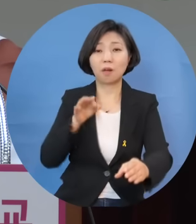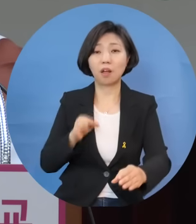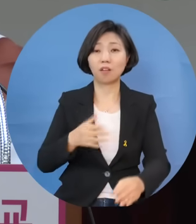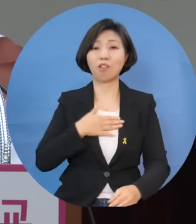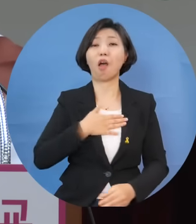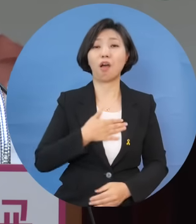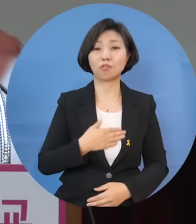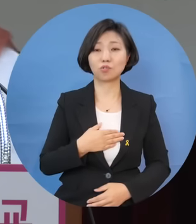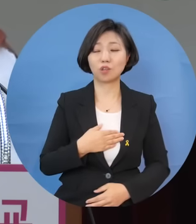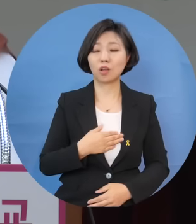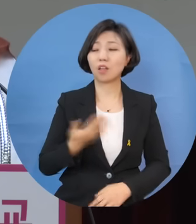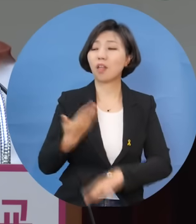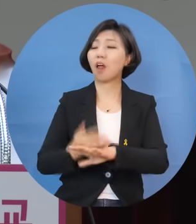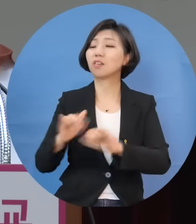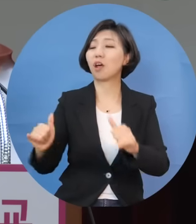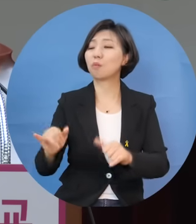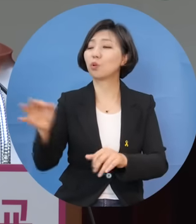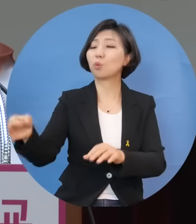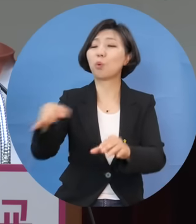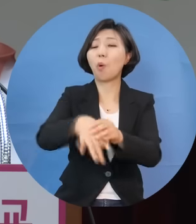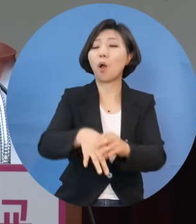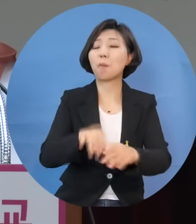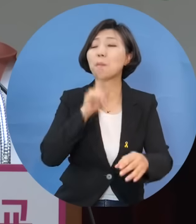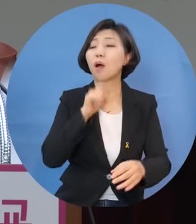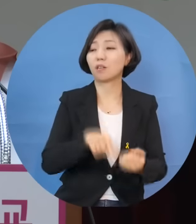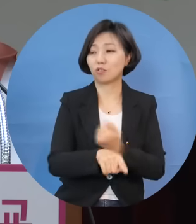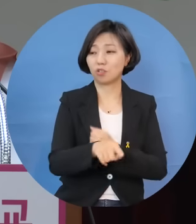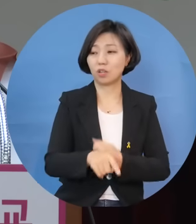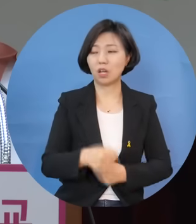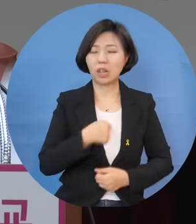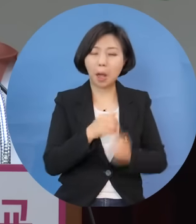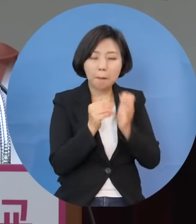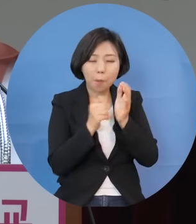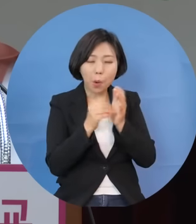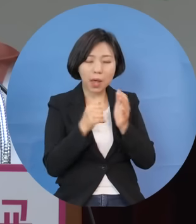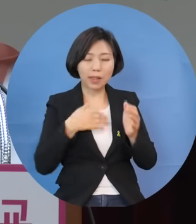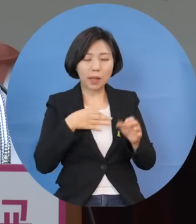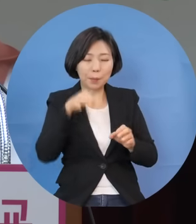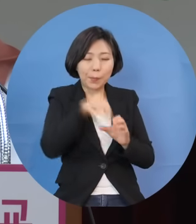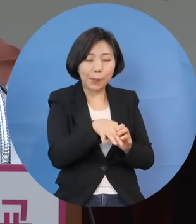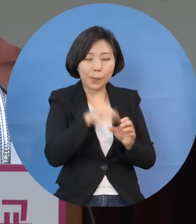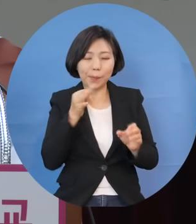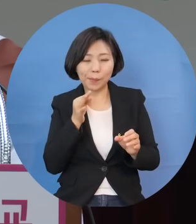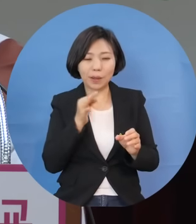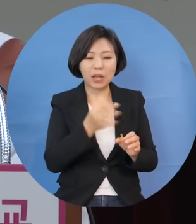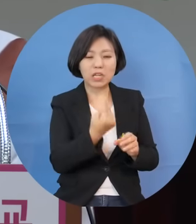무엇 때문에 다른 사람에게 알려주겠어요? 아무도 몰래 나만 넣지요.